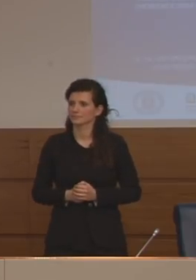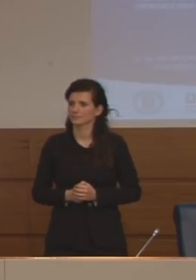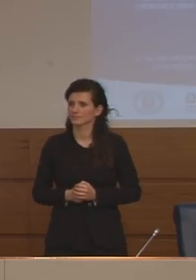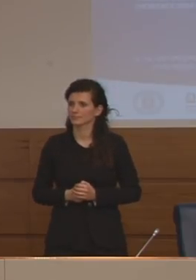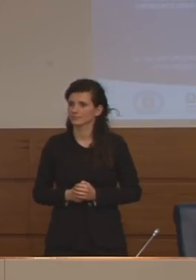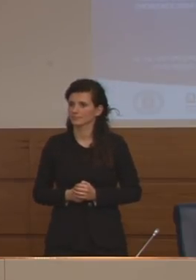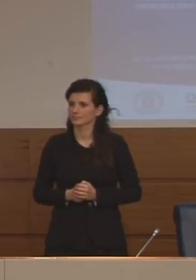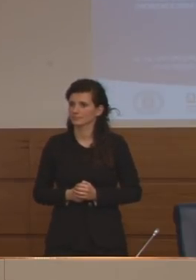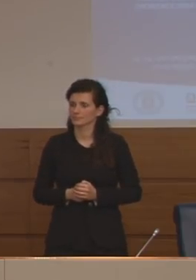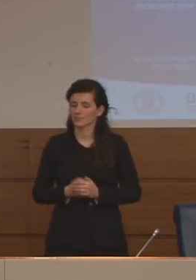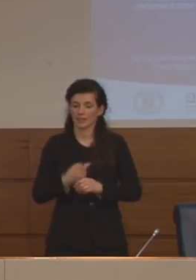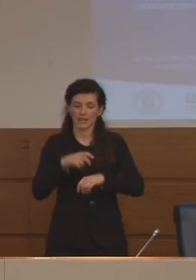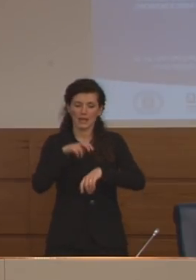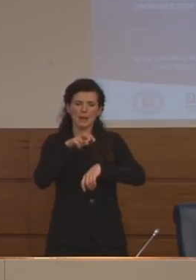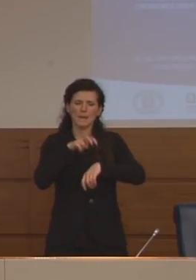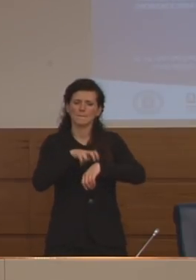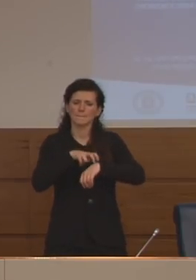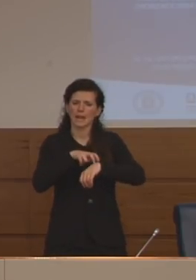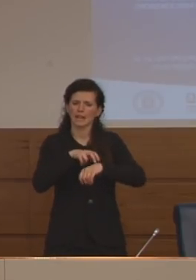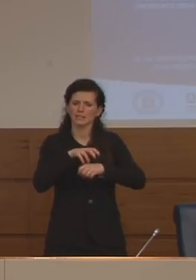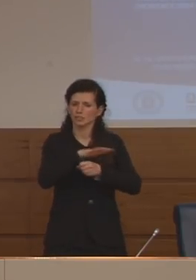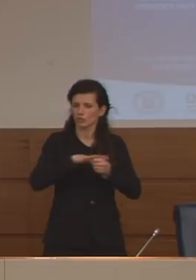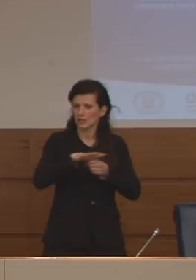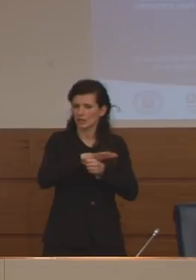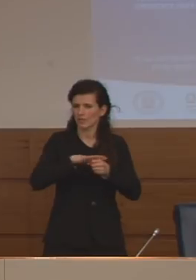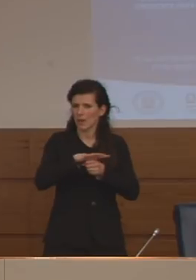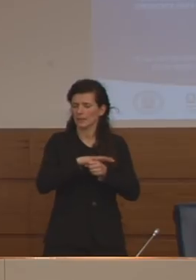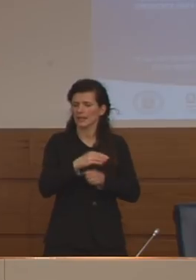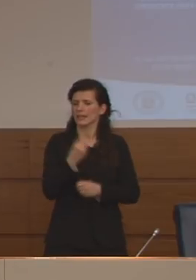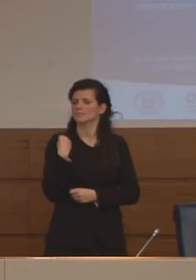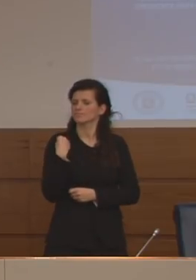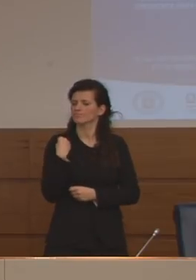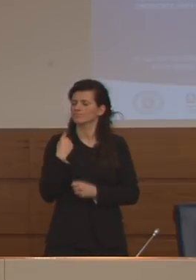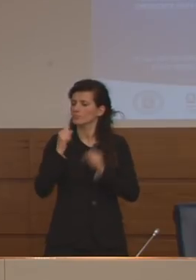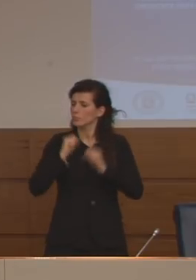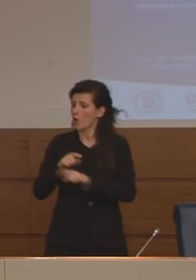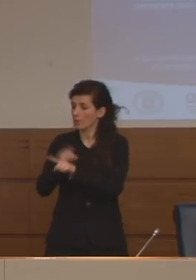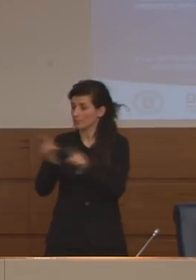i medici di base se la potevate chiarire. Le mascherine, quelle che vanno